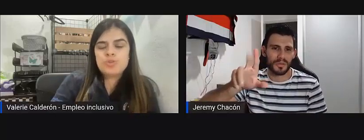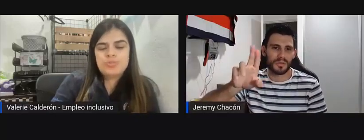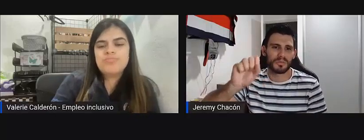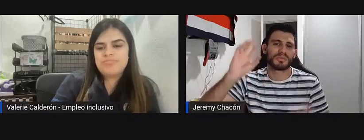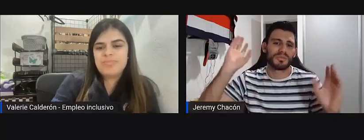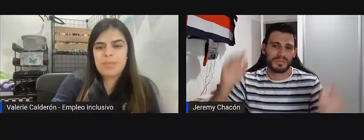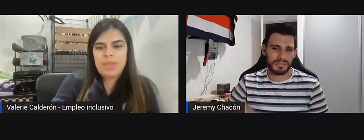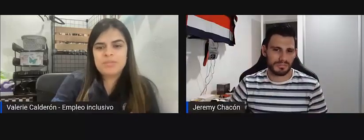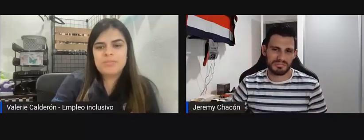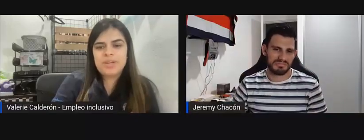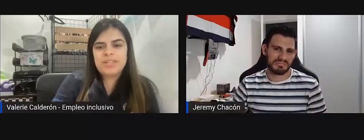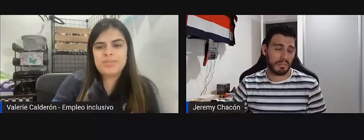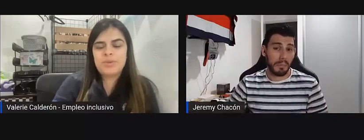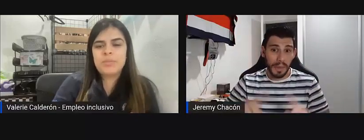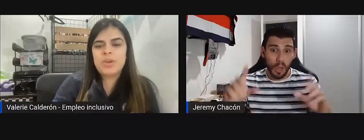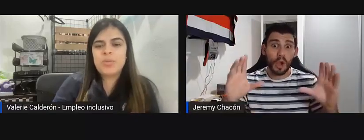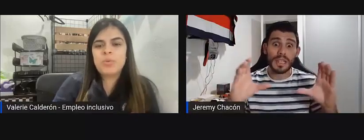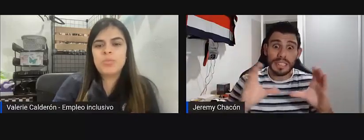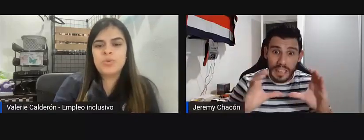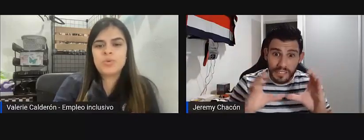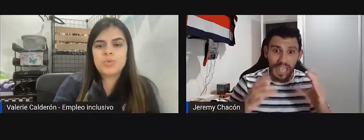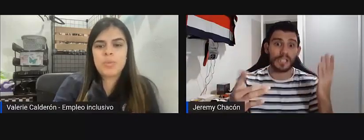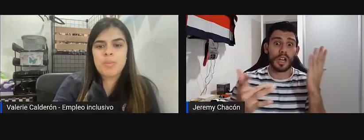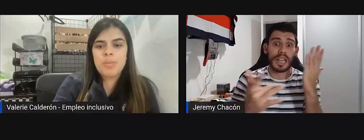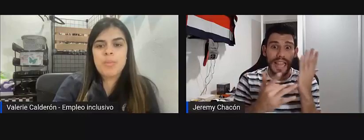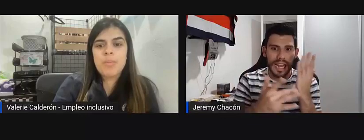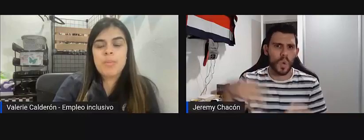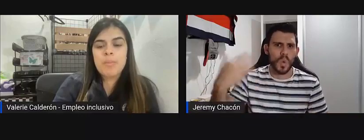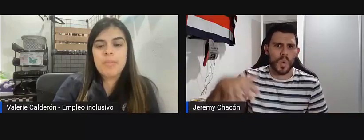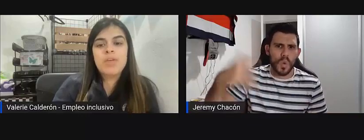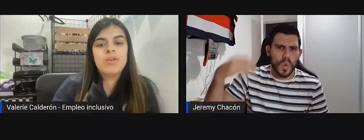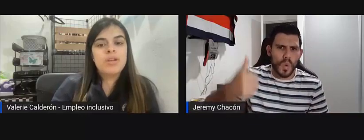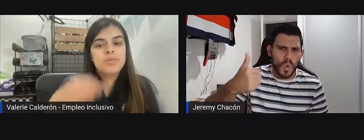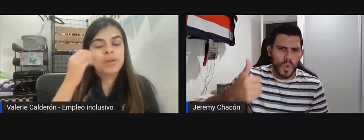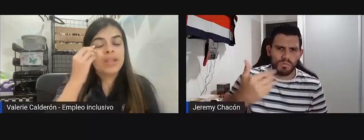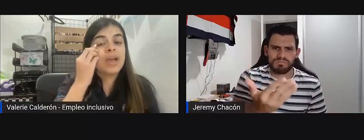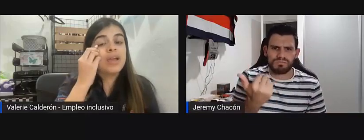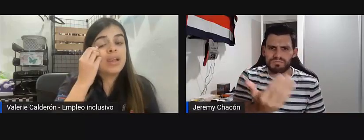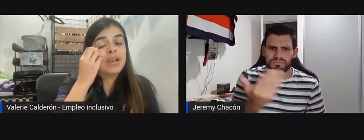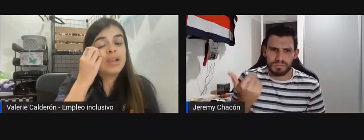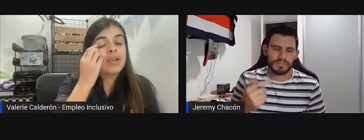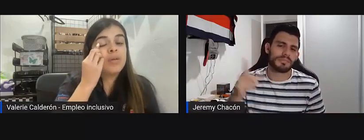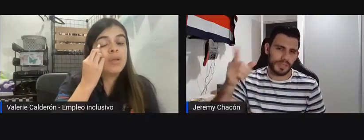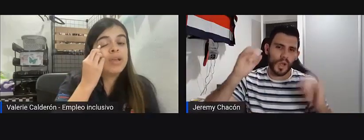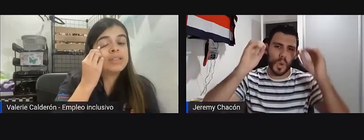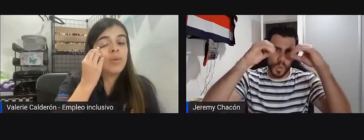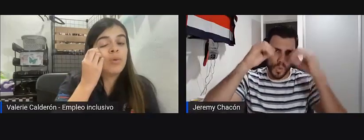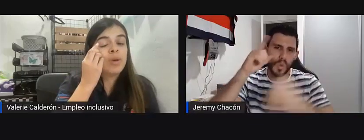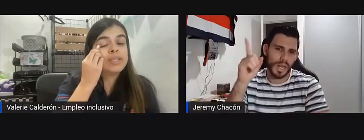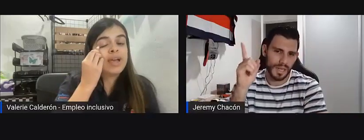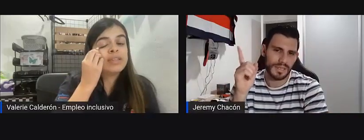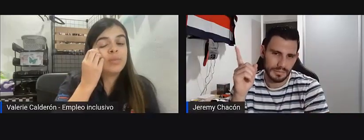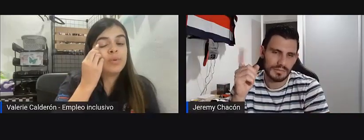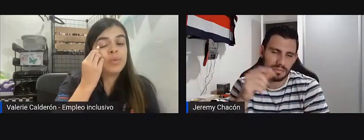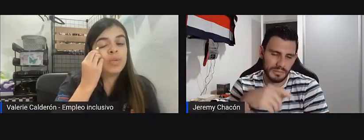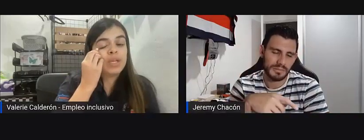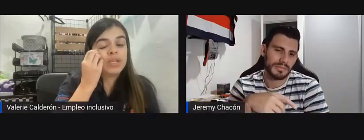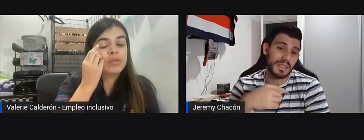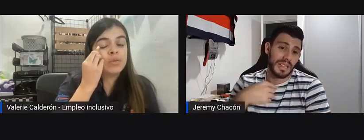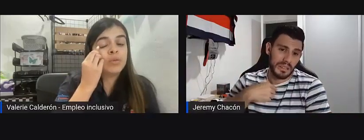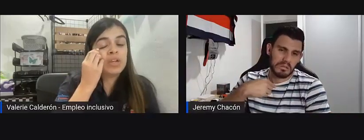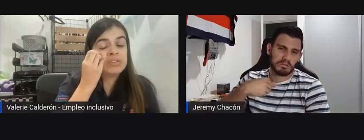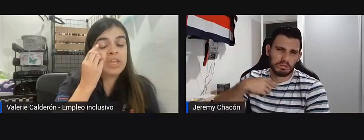también verdad se pueden ver como un Plus pero verdad es como esa esa oportunidad Google la